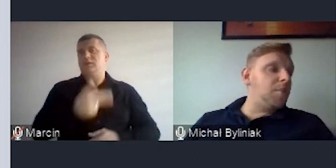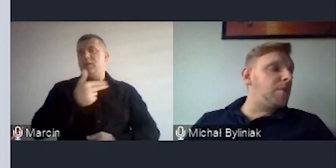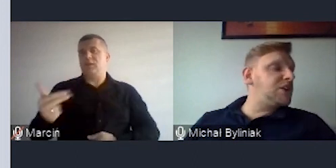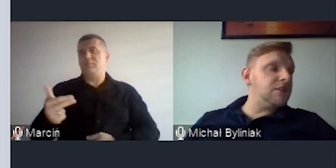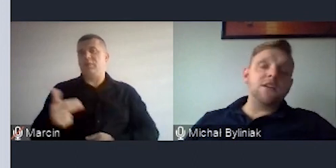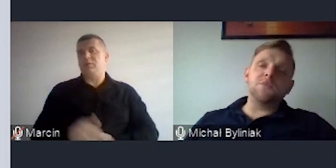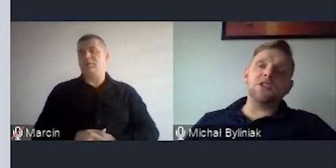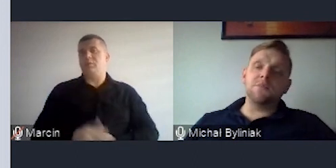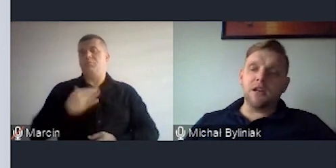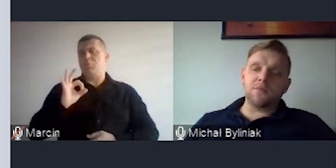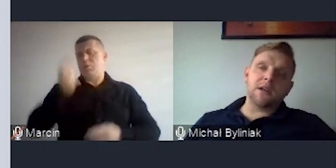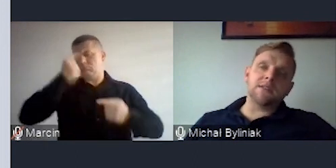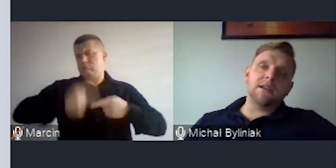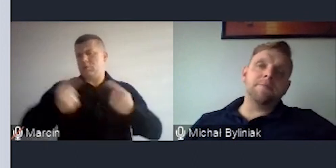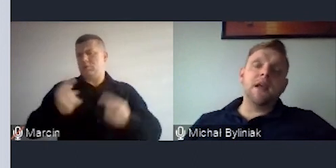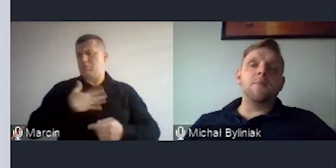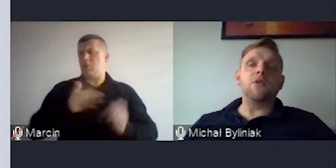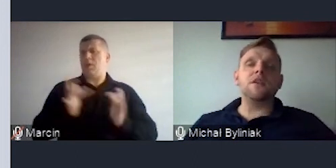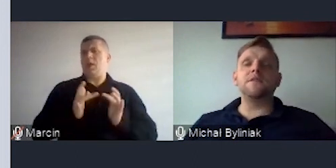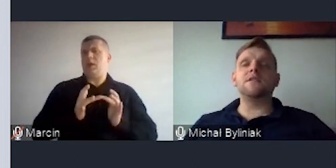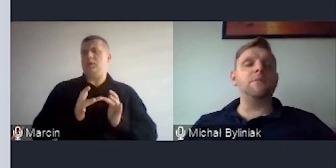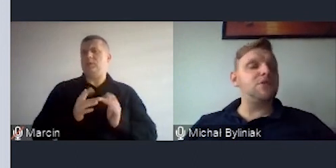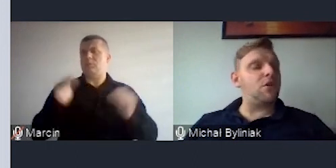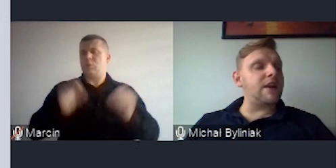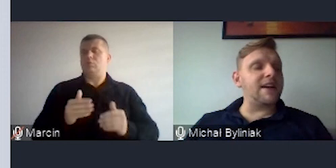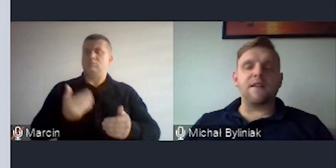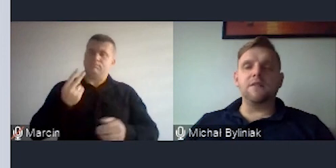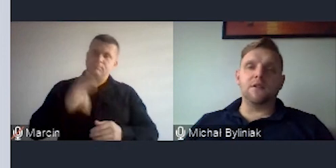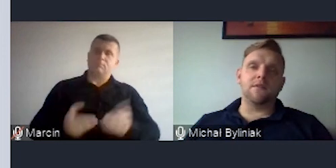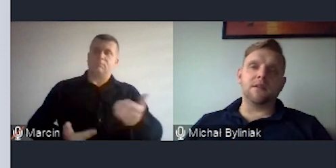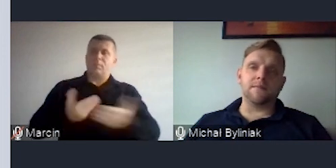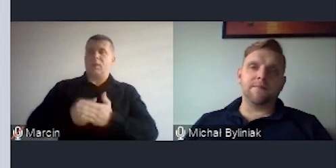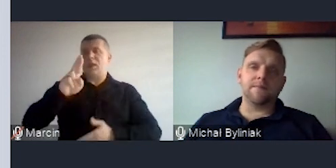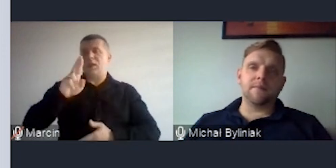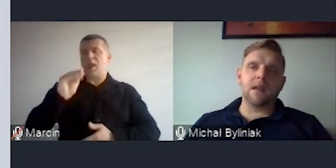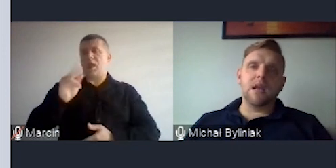bo przekonaliśmy się, że mieliśmy rację, można wystąpić o rekwalifikowalność.